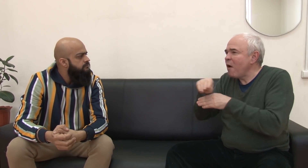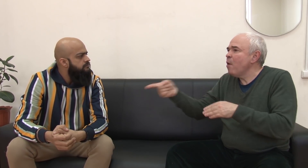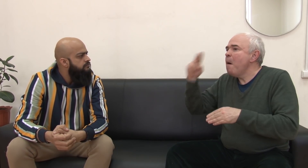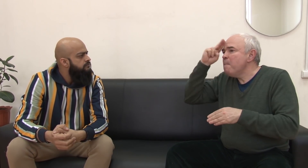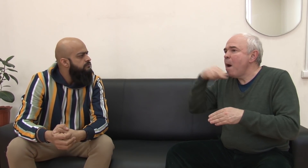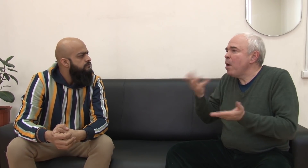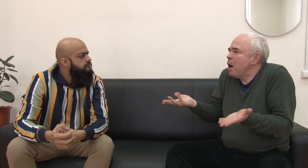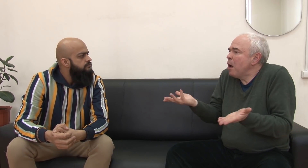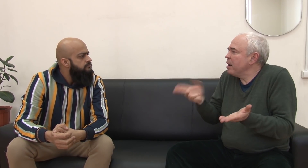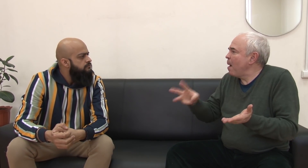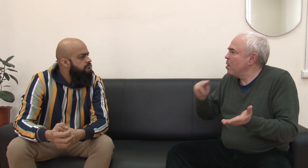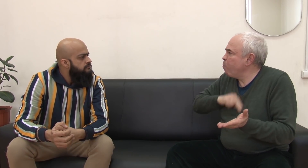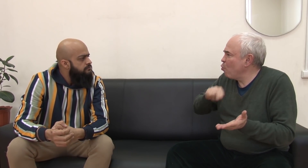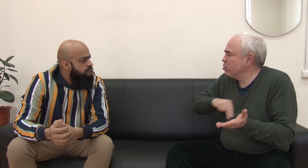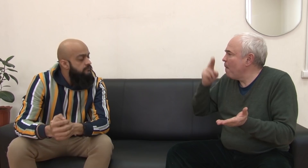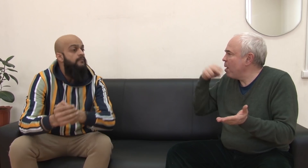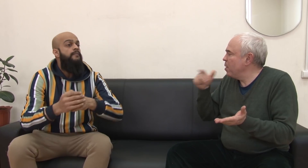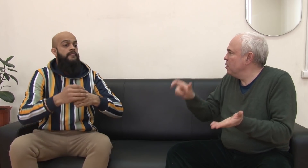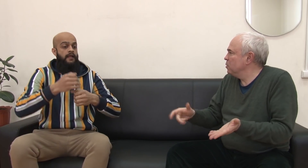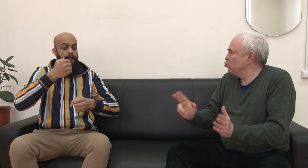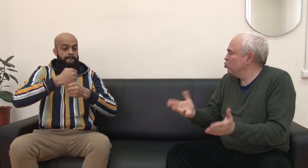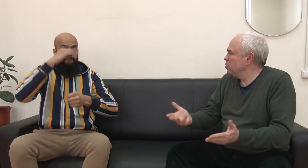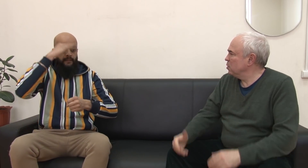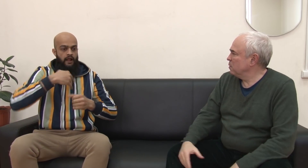Кем работает Ваш отец? Кто он вообще?